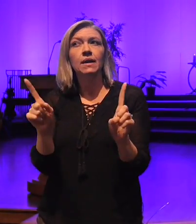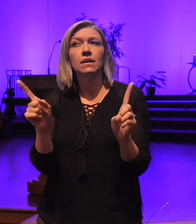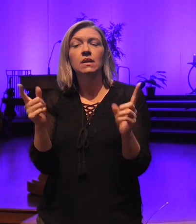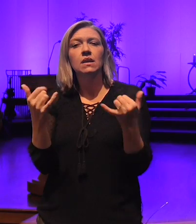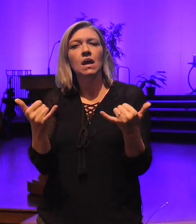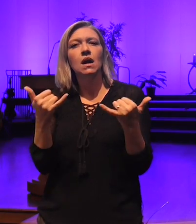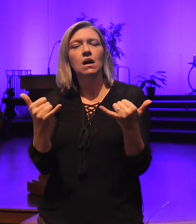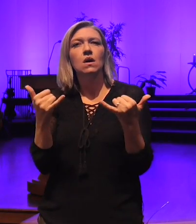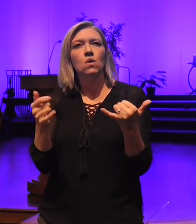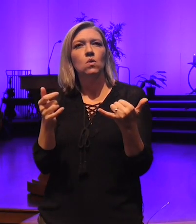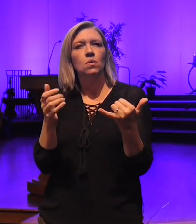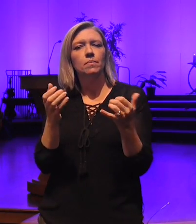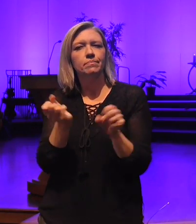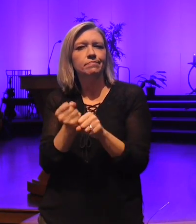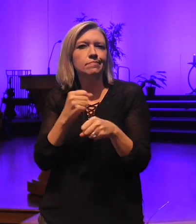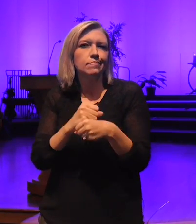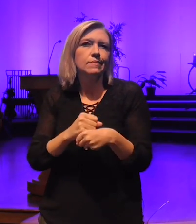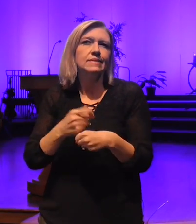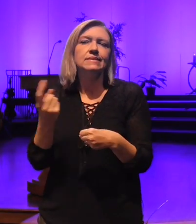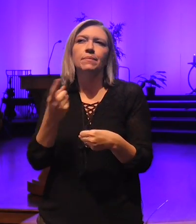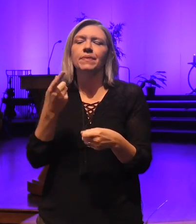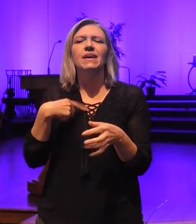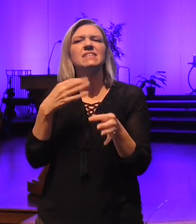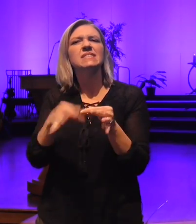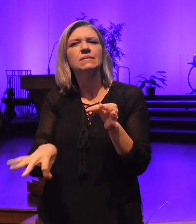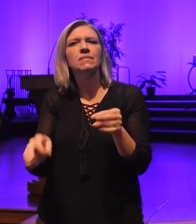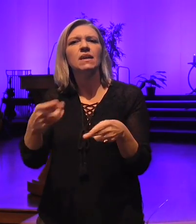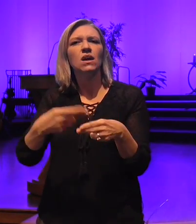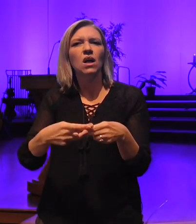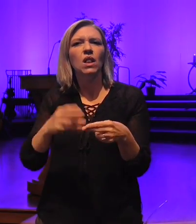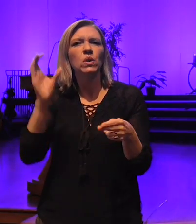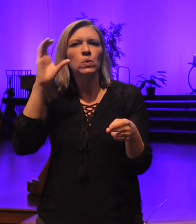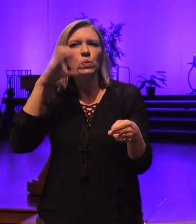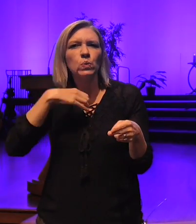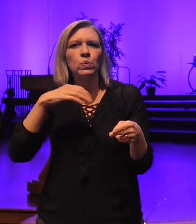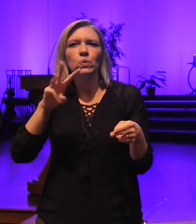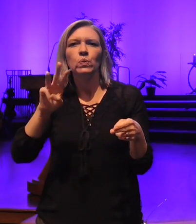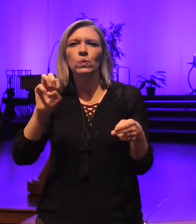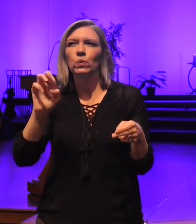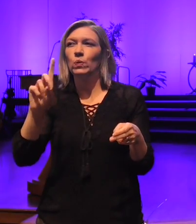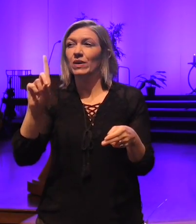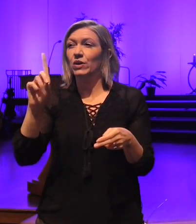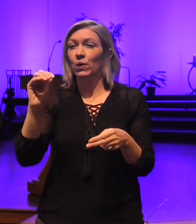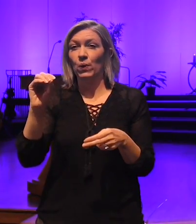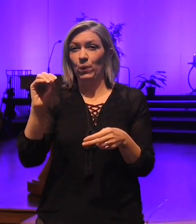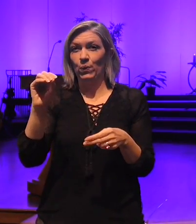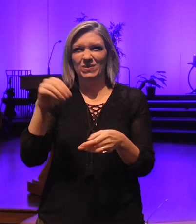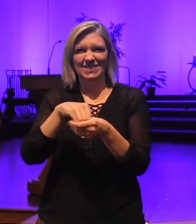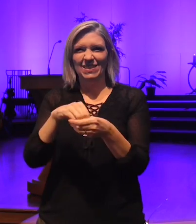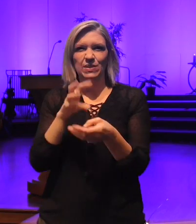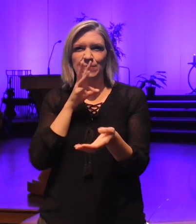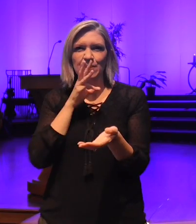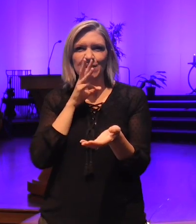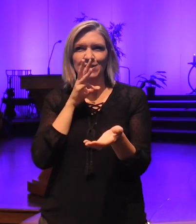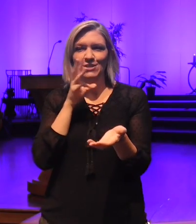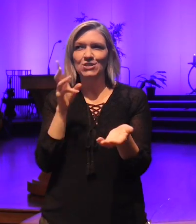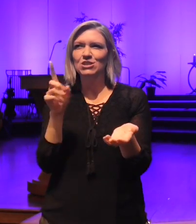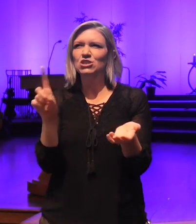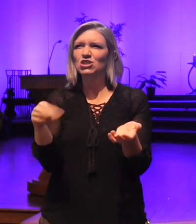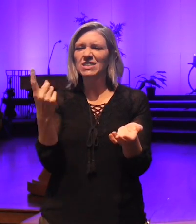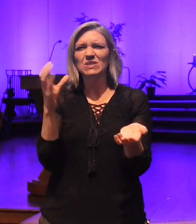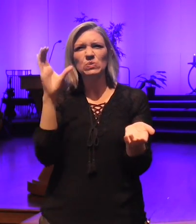produciendo lo que yo simplemente llamaría bichos raros, bichos raros en el agua, solo variaciones extrañas,